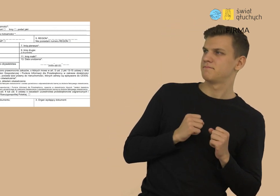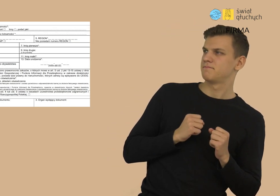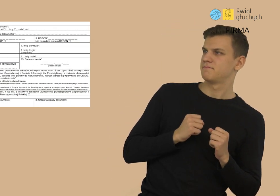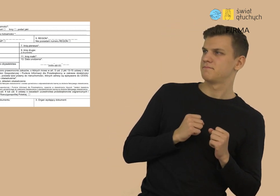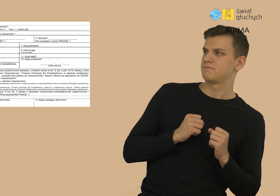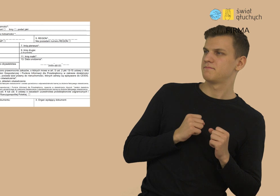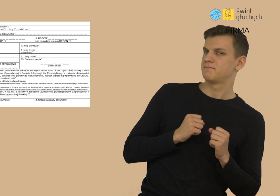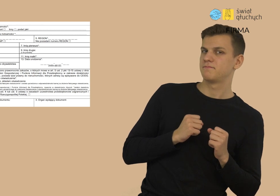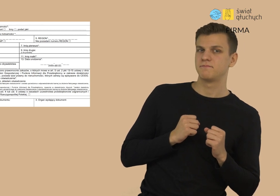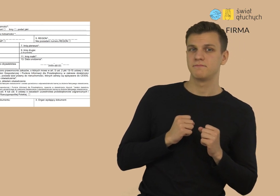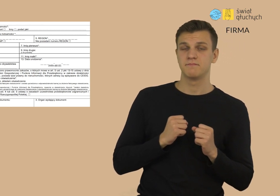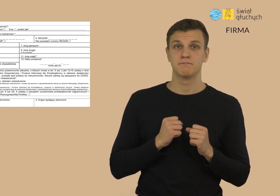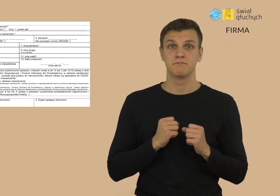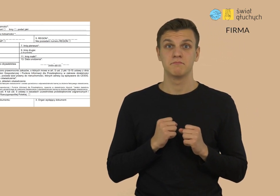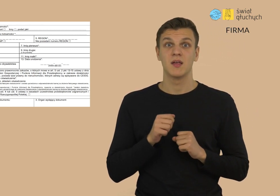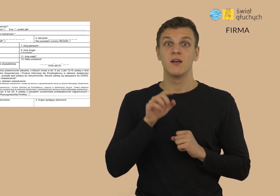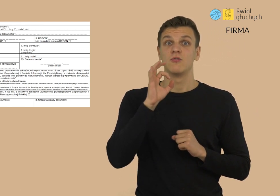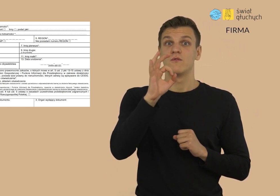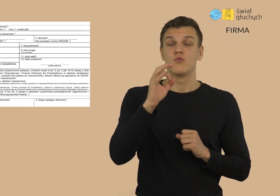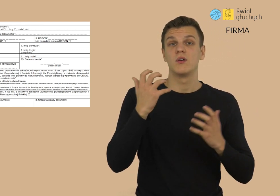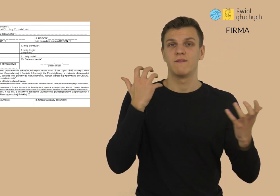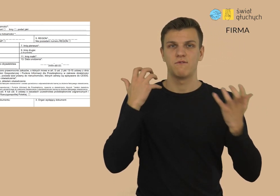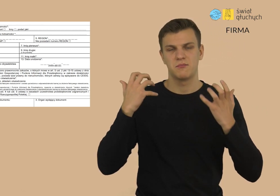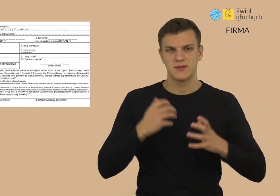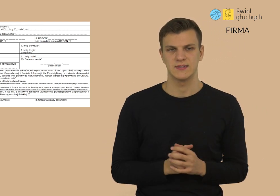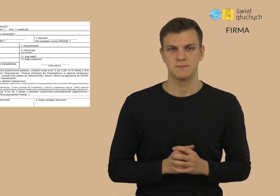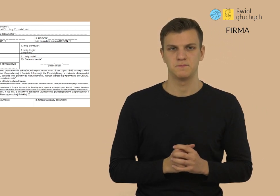3. Dane wnioskodawcy.